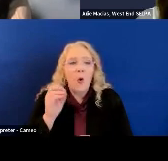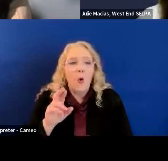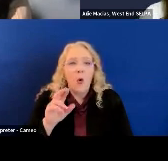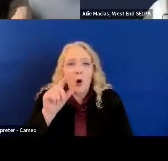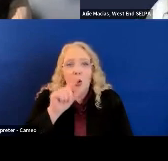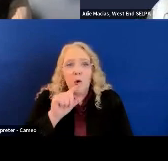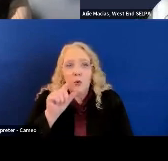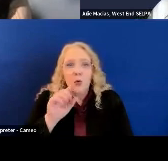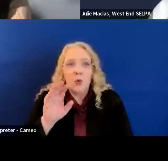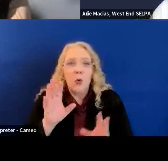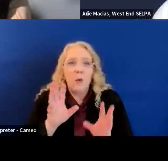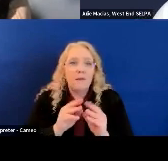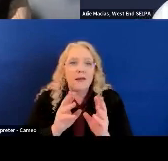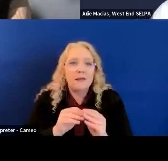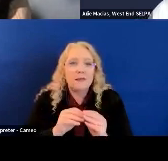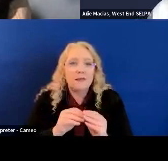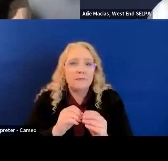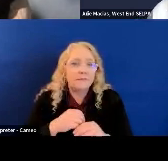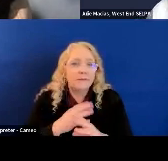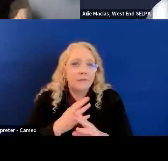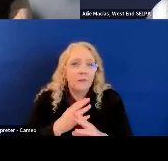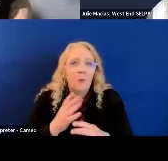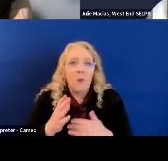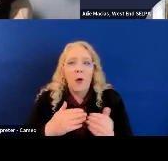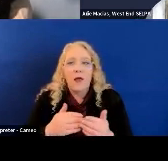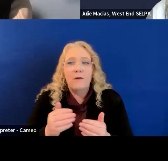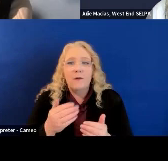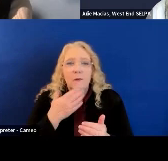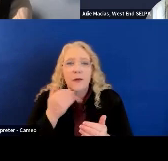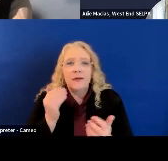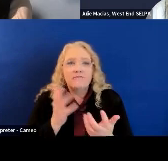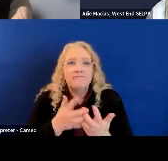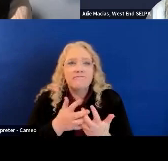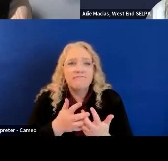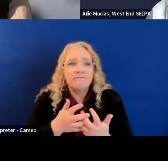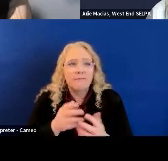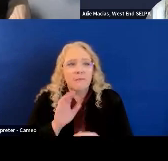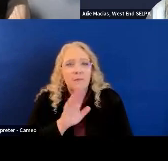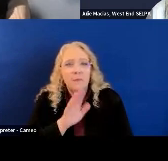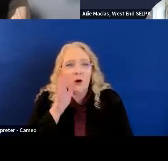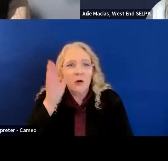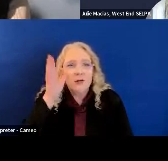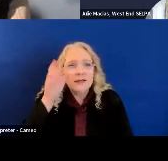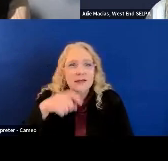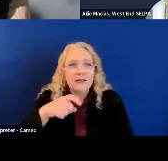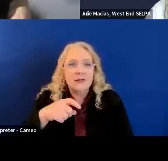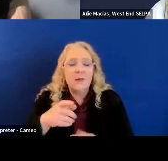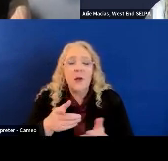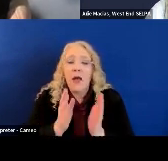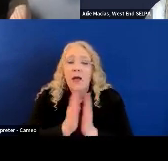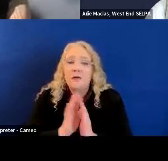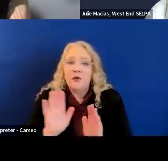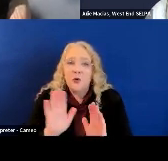Meet, lo que sea más accesible para los padres, así que no dude en preguntar a su equipo si